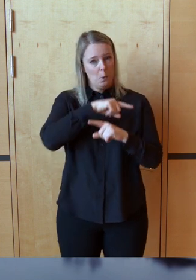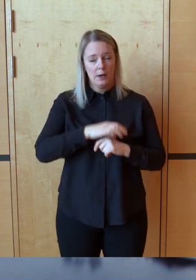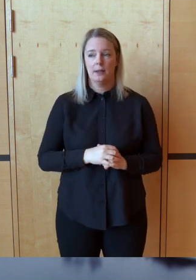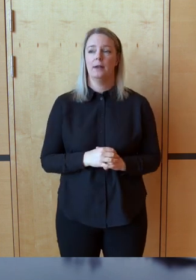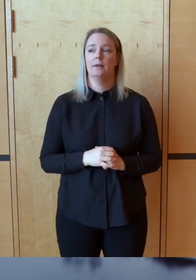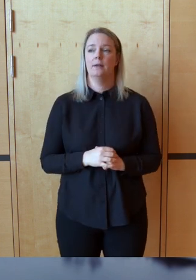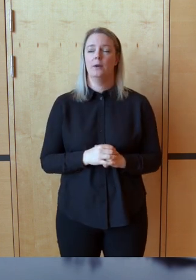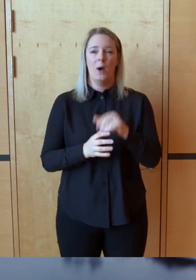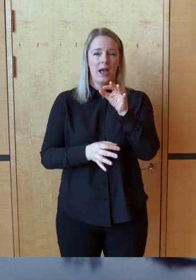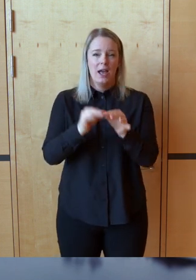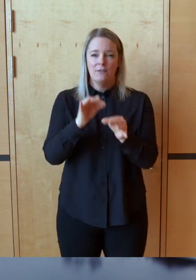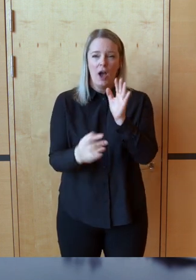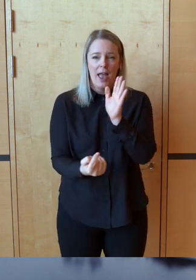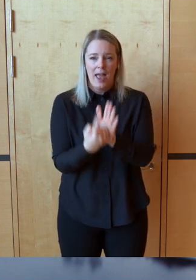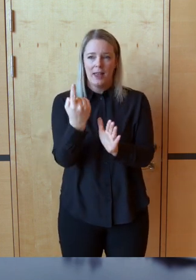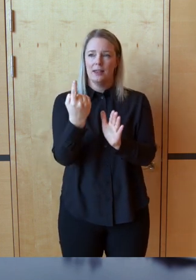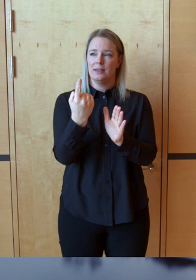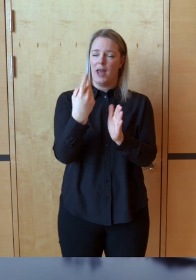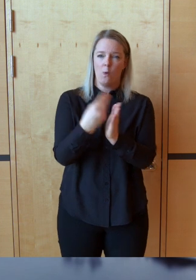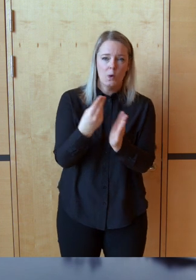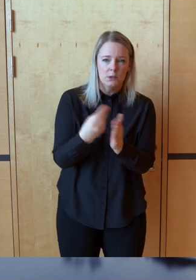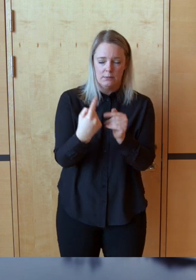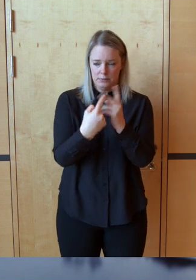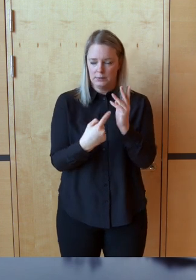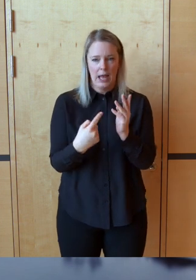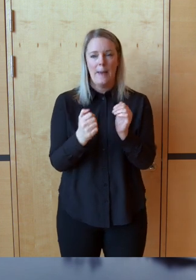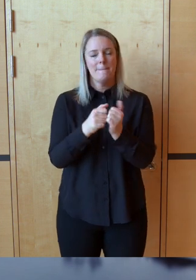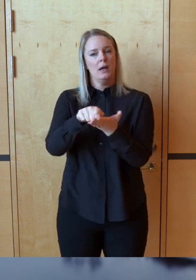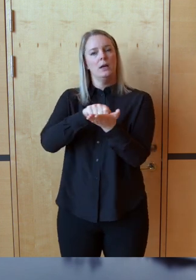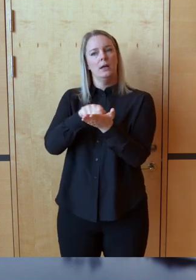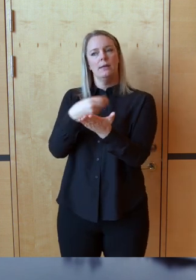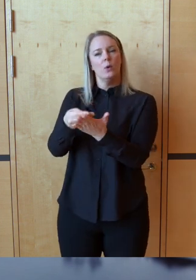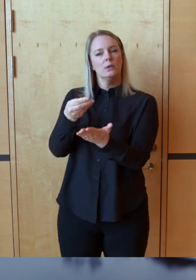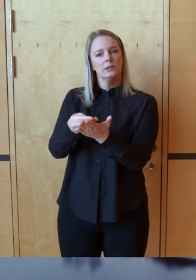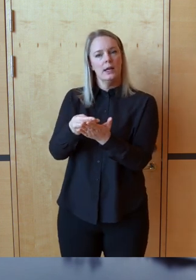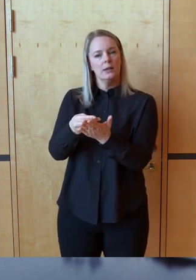Exaktheten i kostnaderna Men däremot de uppskattade kostnaderna och det man säger man kan göra